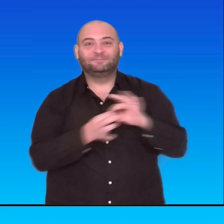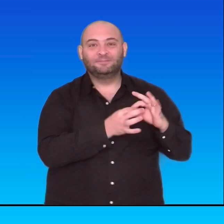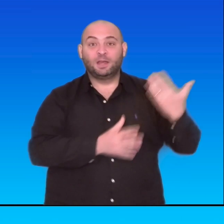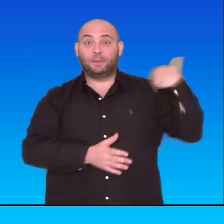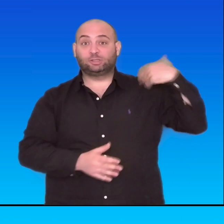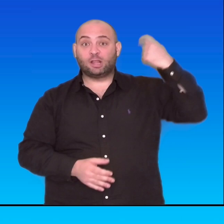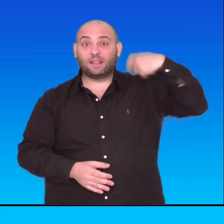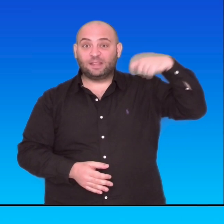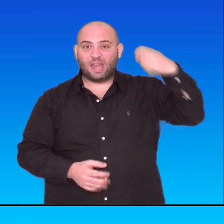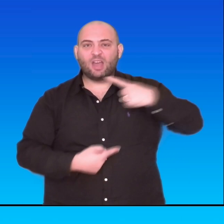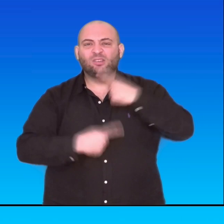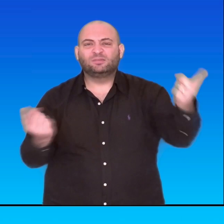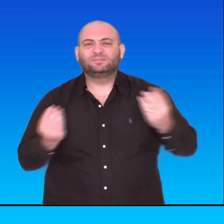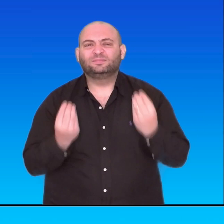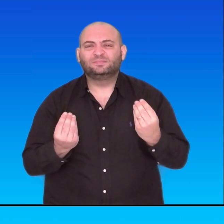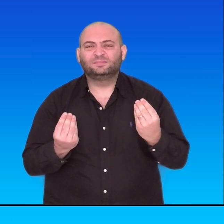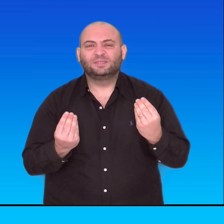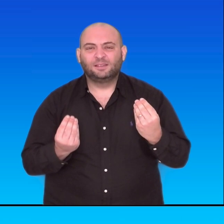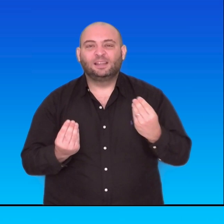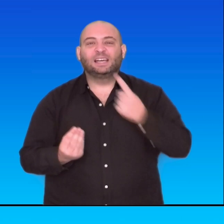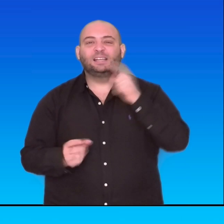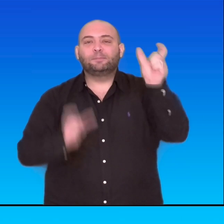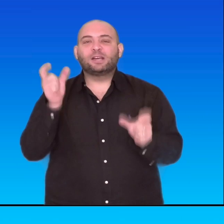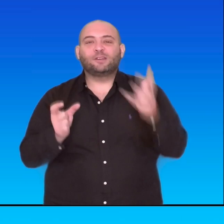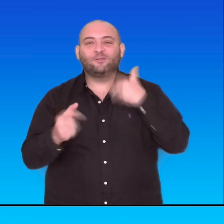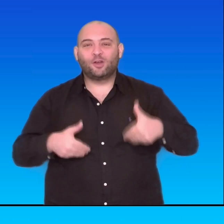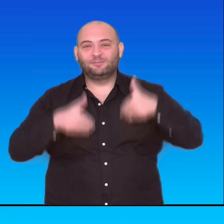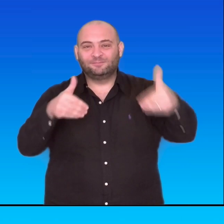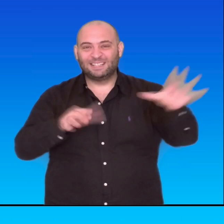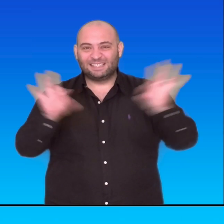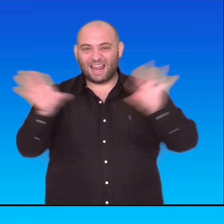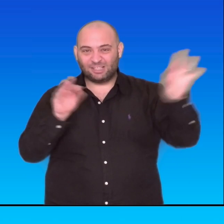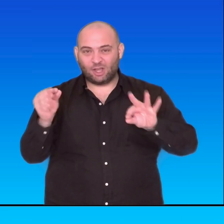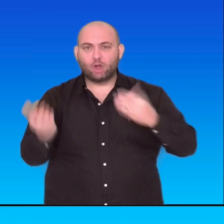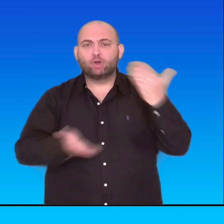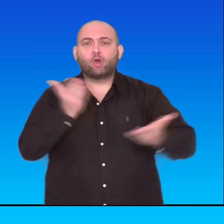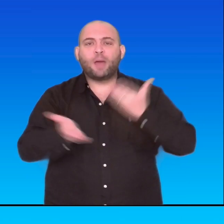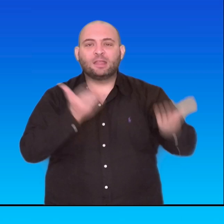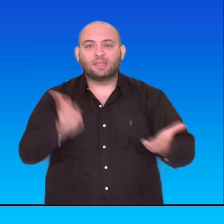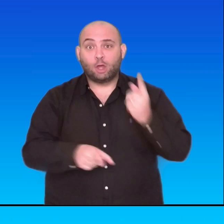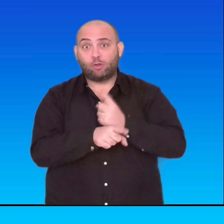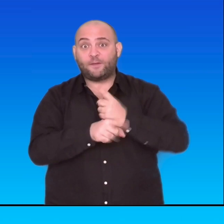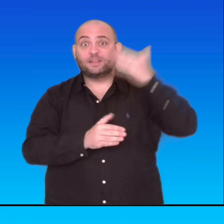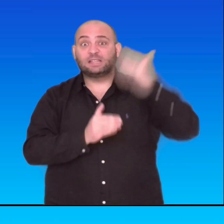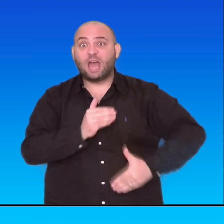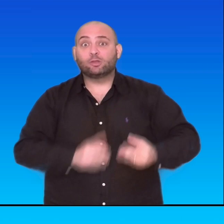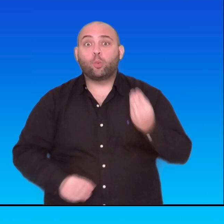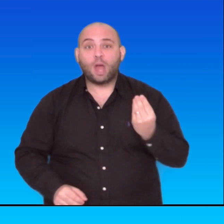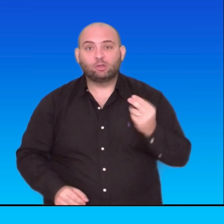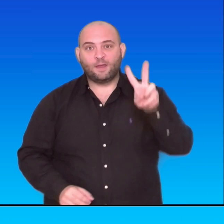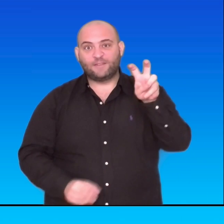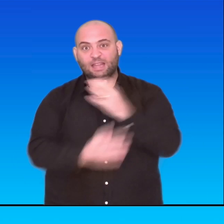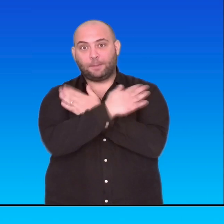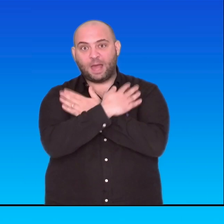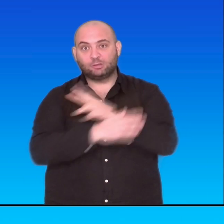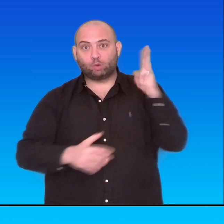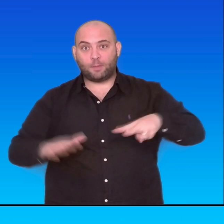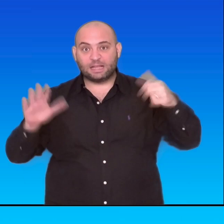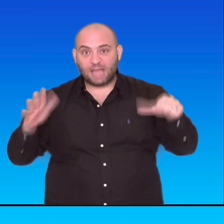di cui nel precedente video che specificava la scadenza delle domande dei candidati era il 20 maggio 2016,